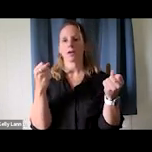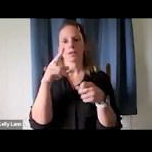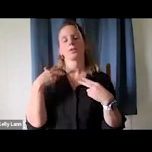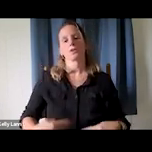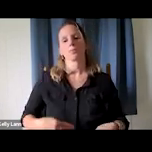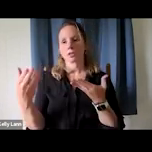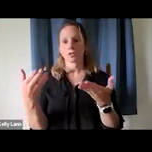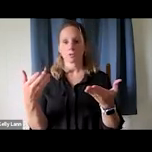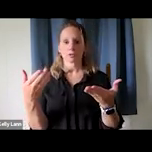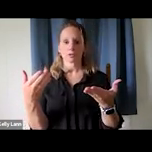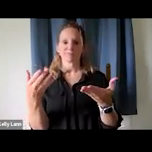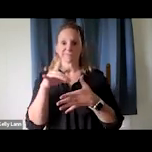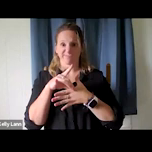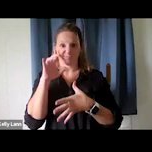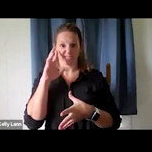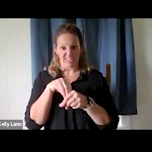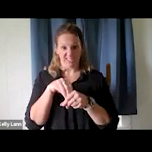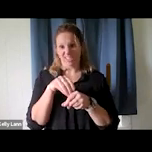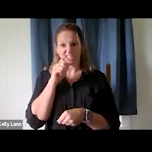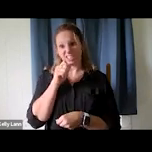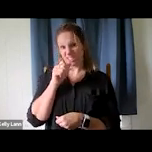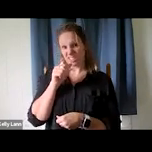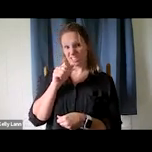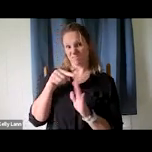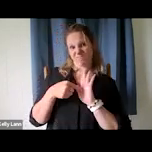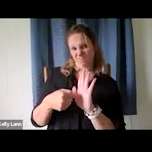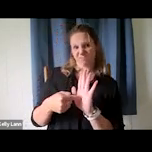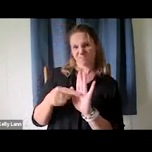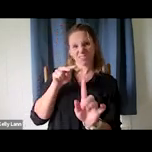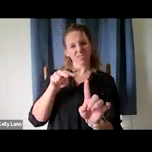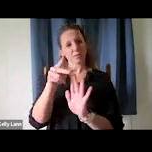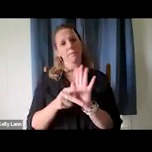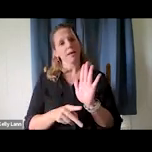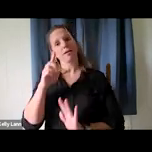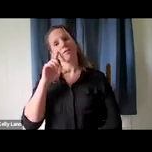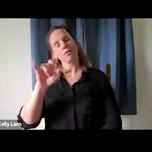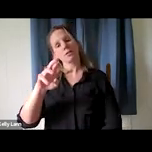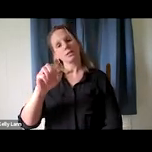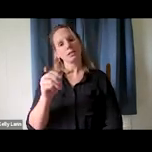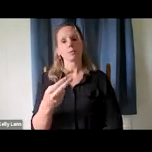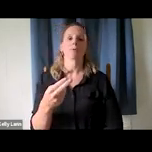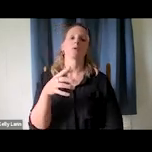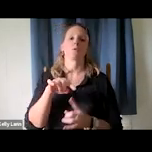El contenido de esta presentación no refleja necesariamente las opiniones o políticas de la SAMHSA o del DHHS.